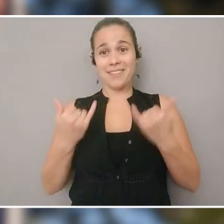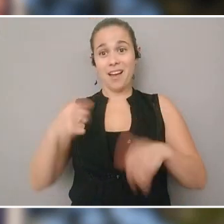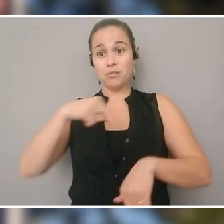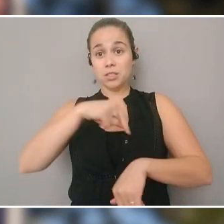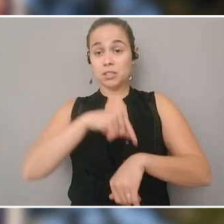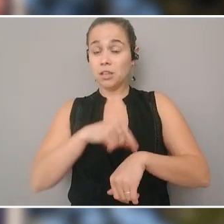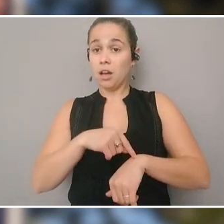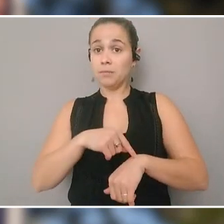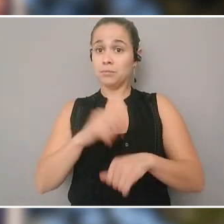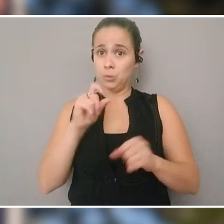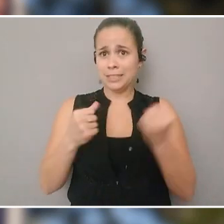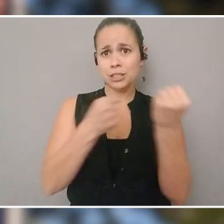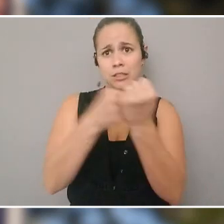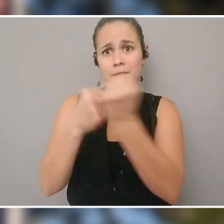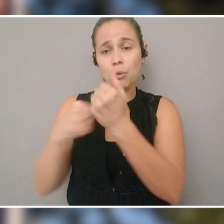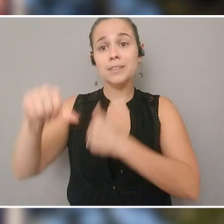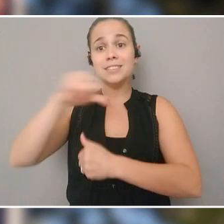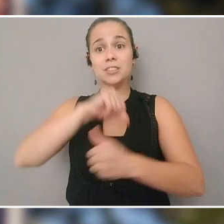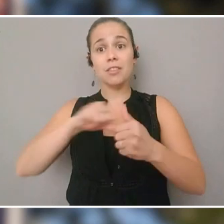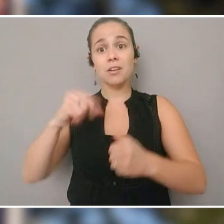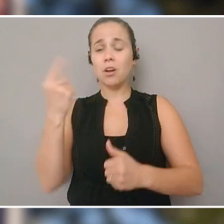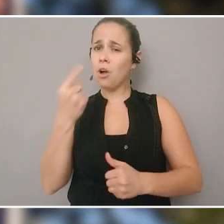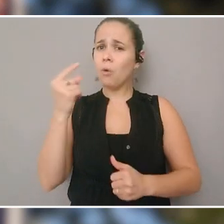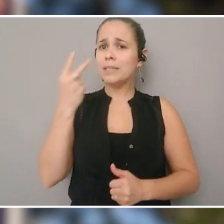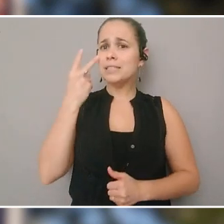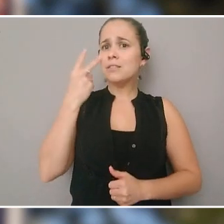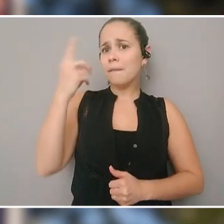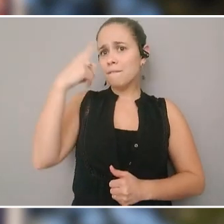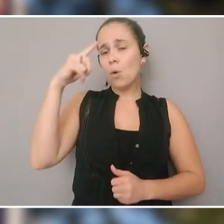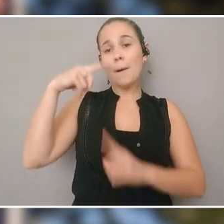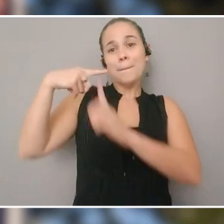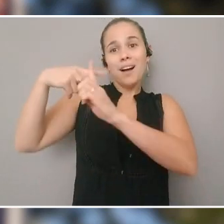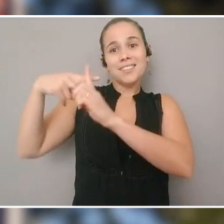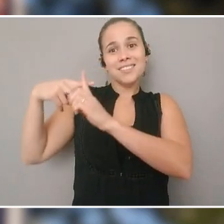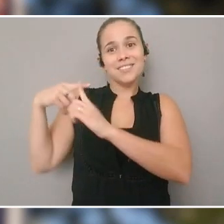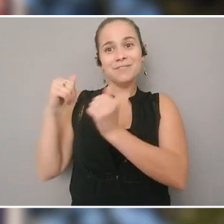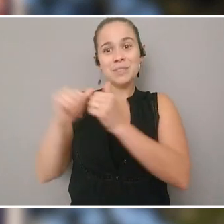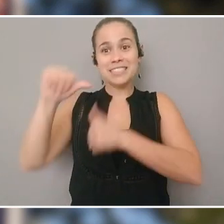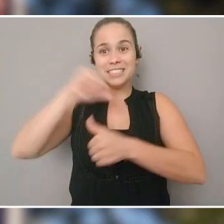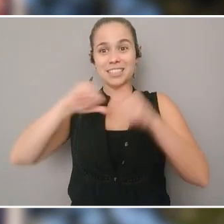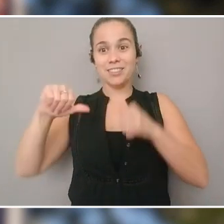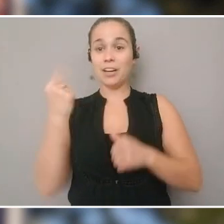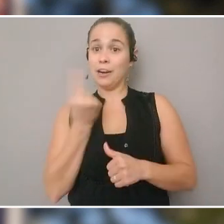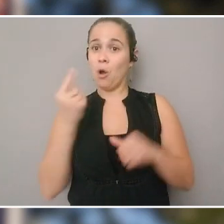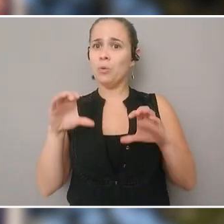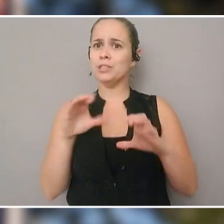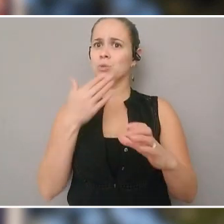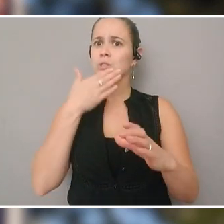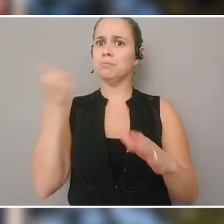uno de nosotros y siempre hagan lo mejor para mostrarlo.